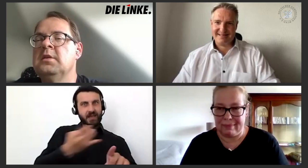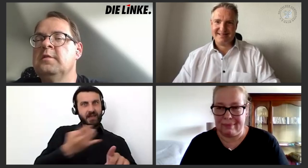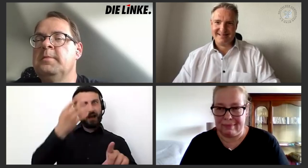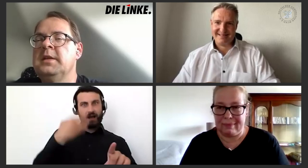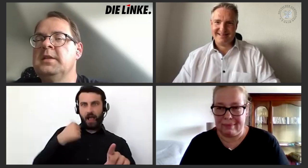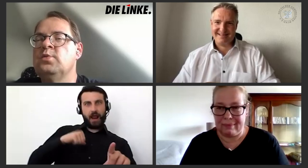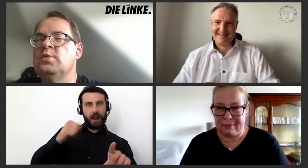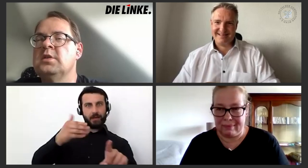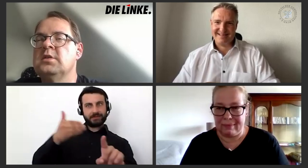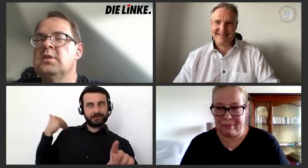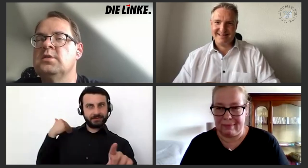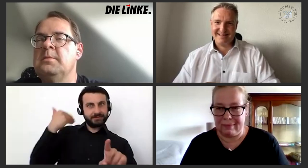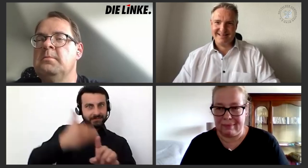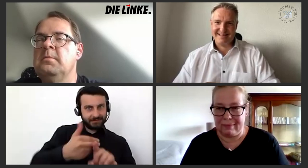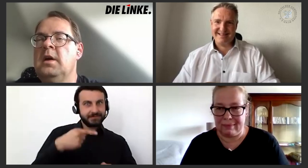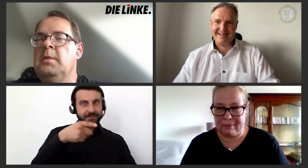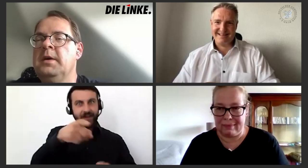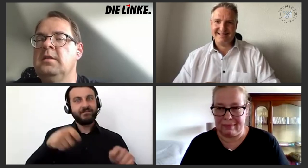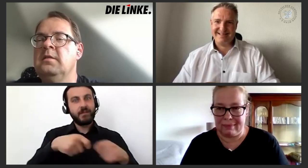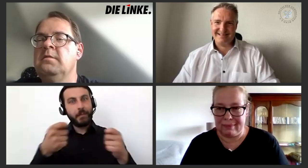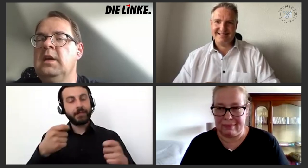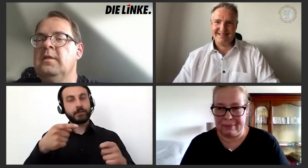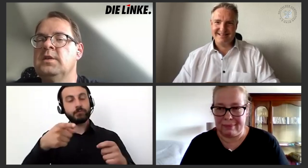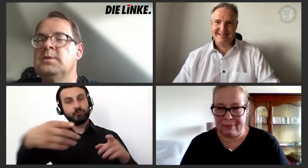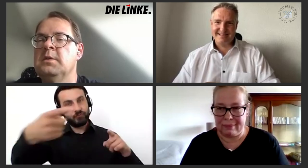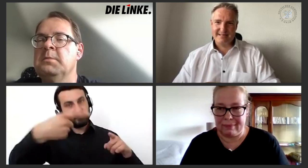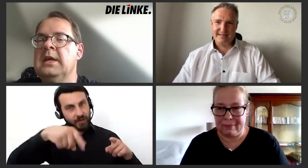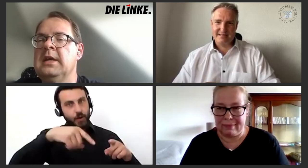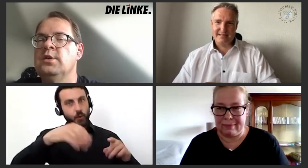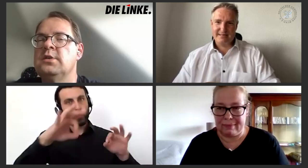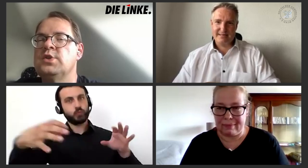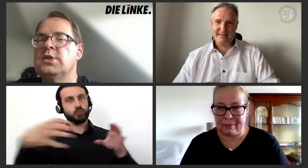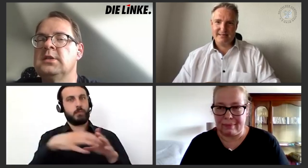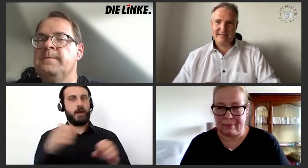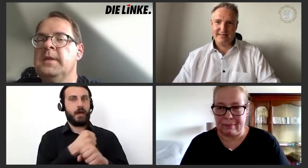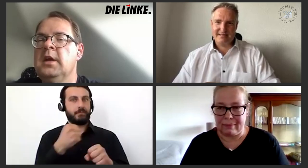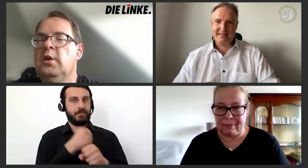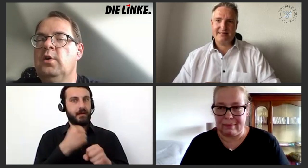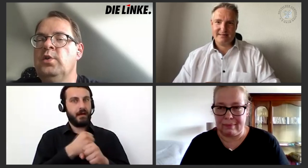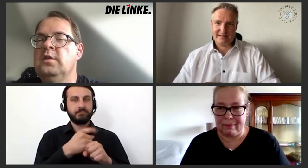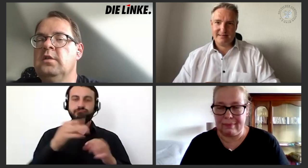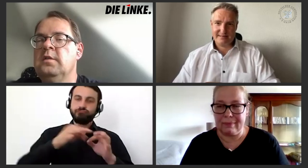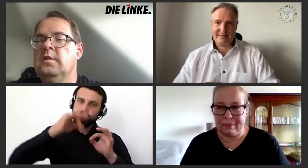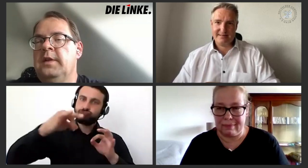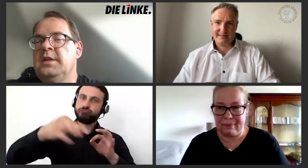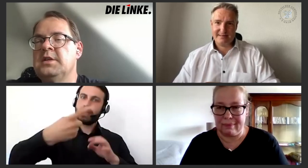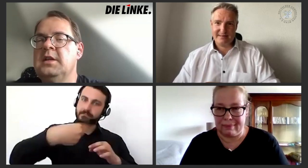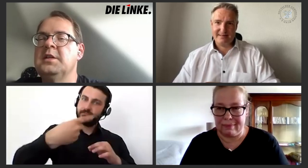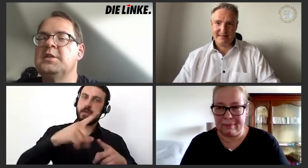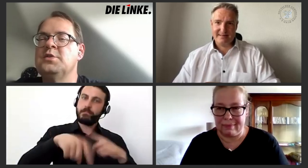habe mit ihrem Verband, gut zusammenarbeiten werden, dass wir im regen Austausch sind und